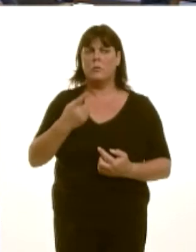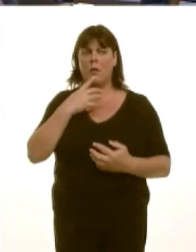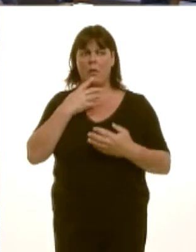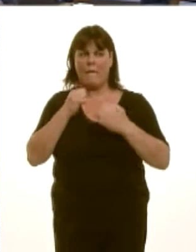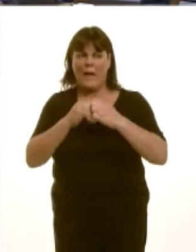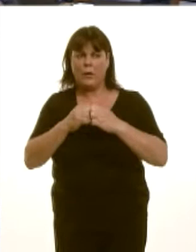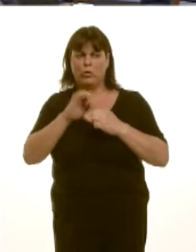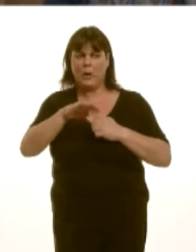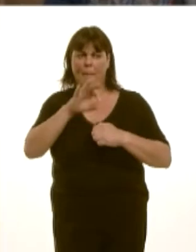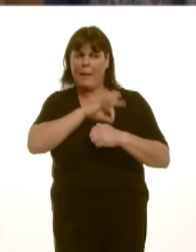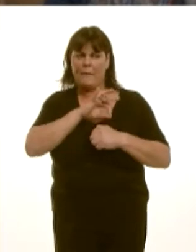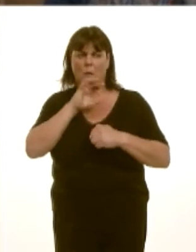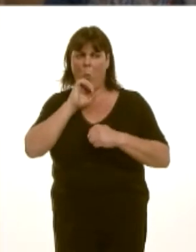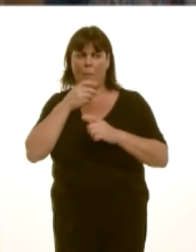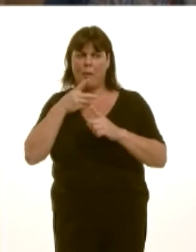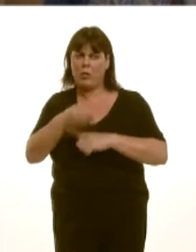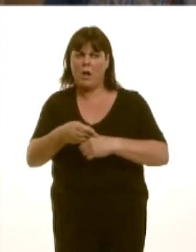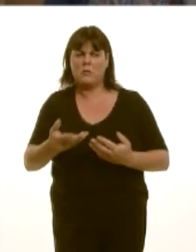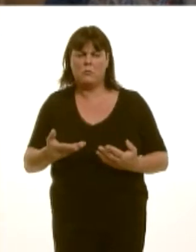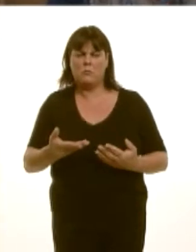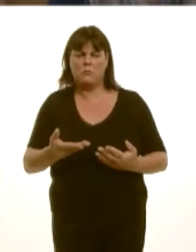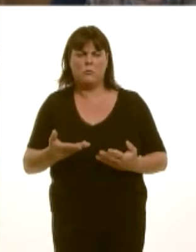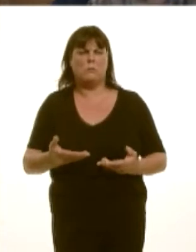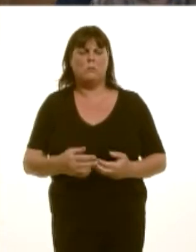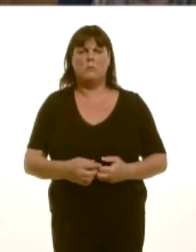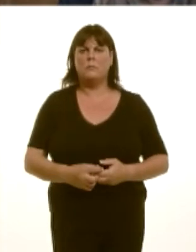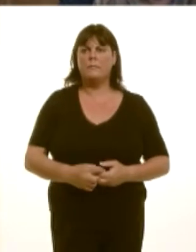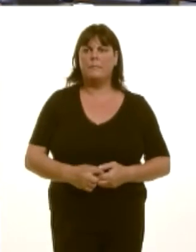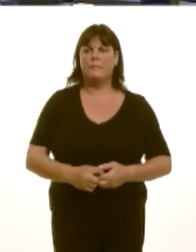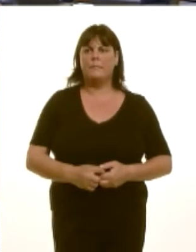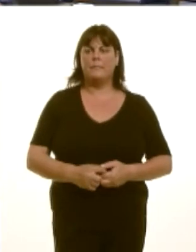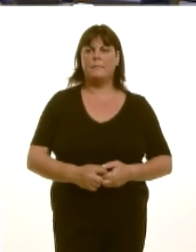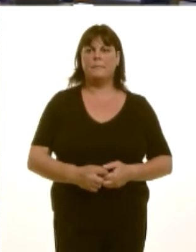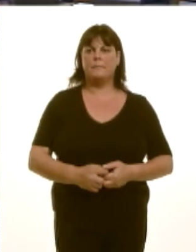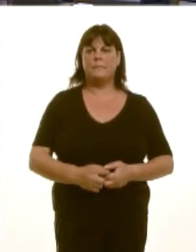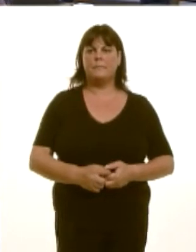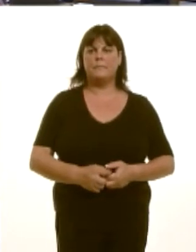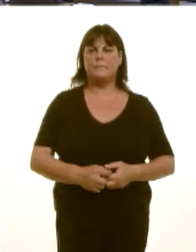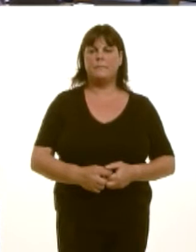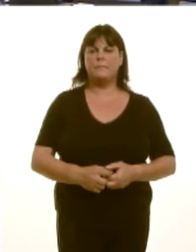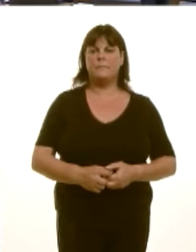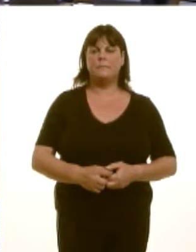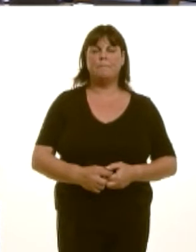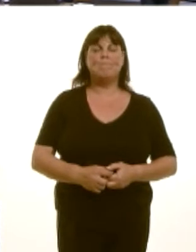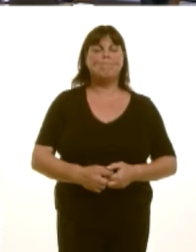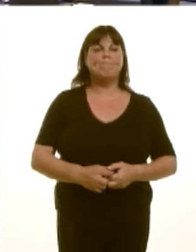Alun Ffred Jones: Rhan o’r newidiadau i’r drefn fudd daliadau yw’r dreth llofftydd,